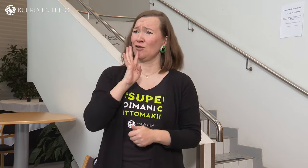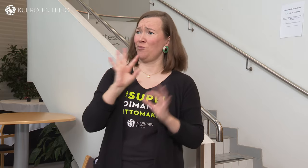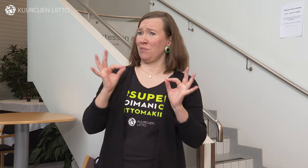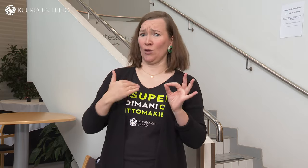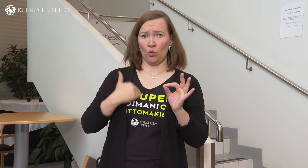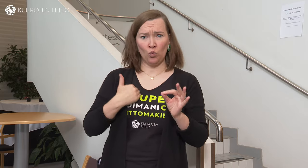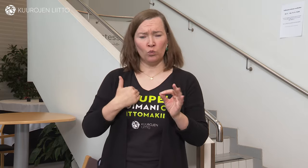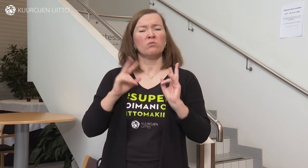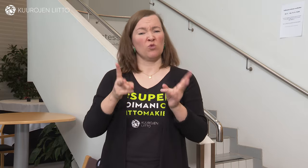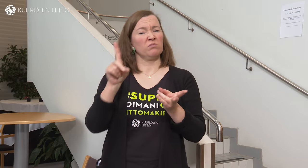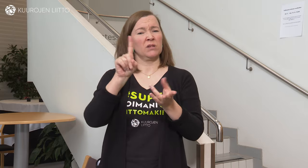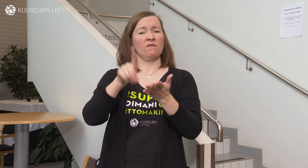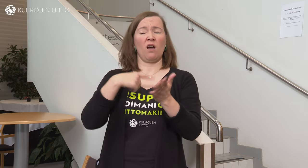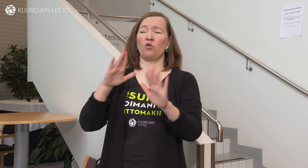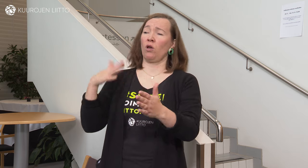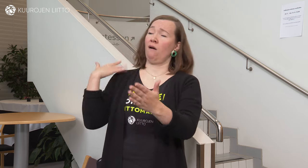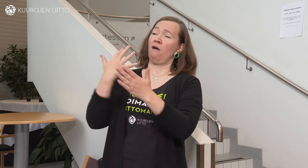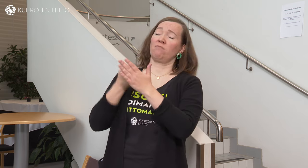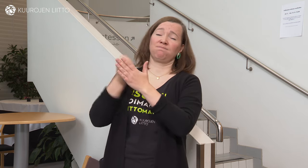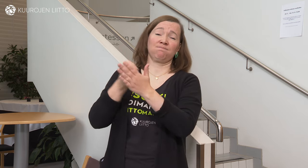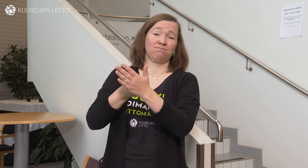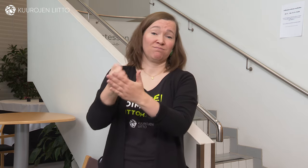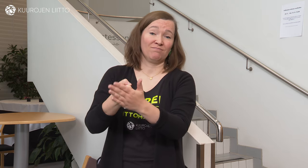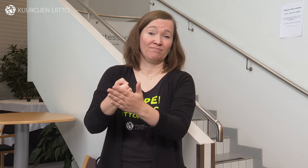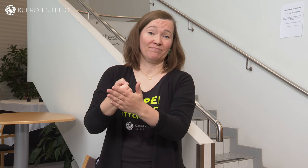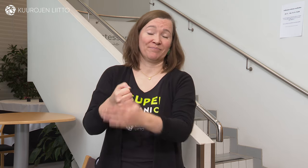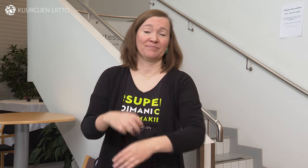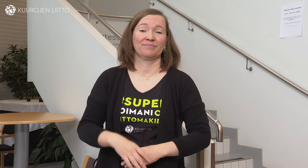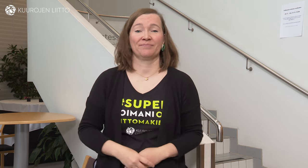He kertovat miltä tämä päätös heistä tuntuu ja millaista vaikuttamistyötä tämän päätöksen eteen on tehty.